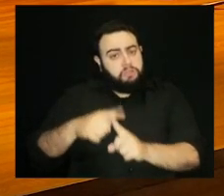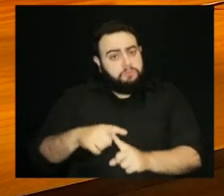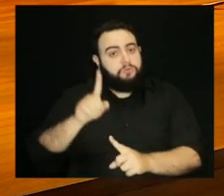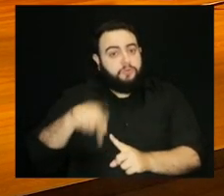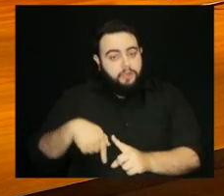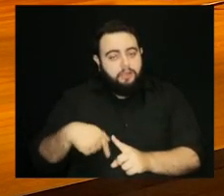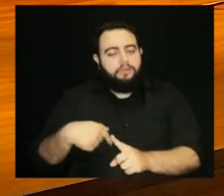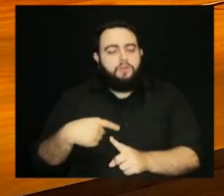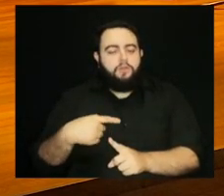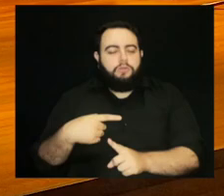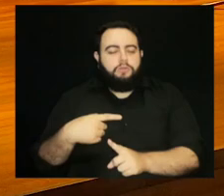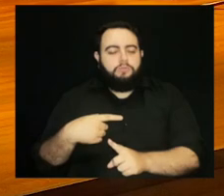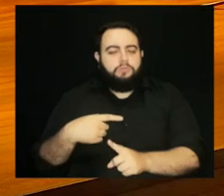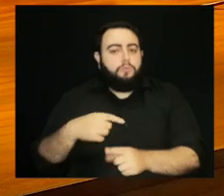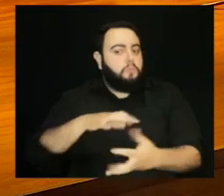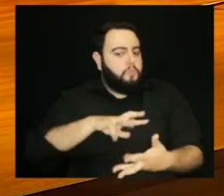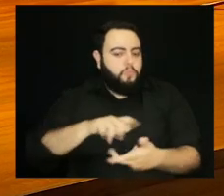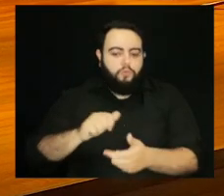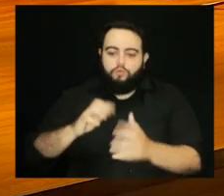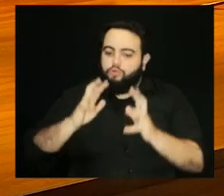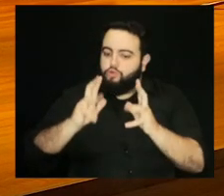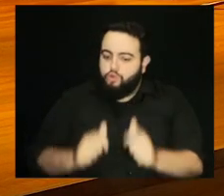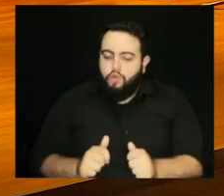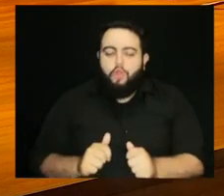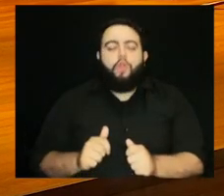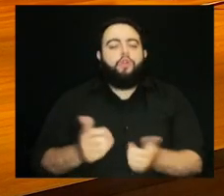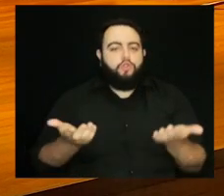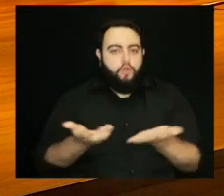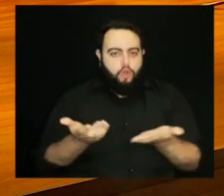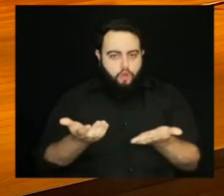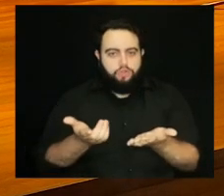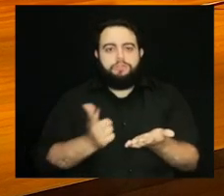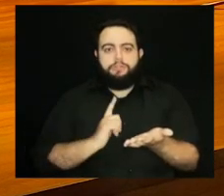ouve no mundo inteiro hoje, que são conhecidas no